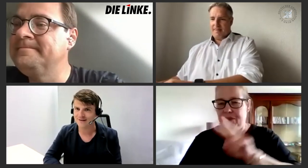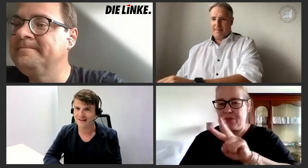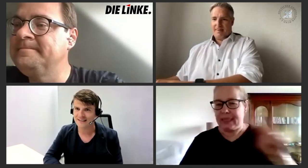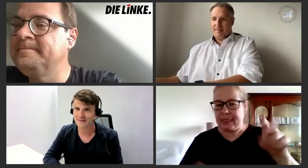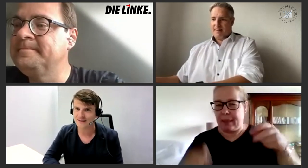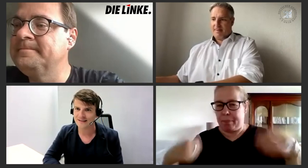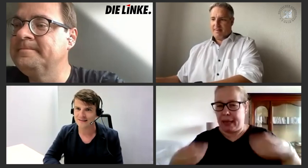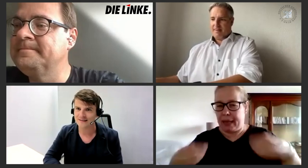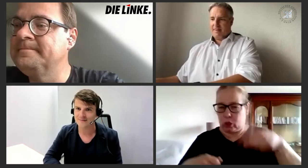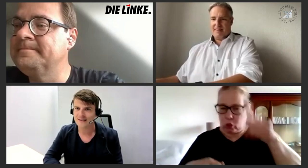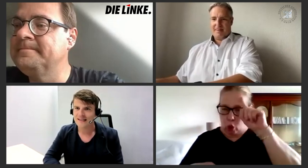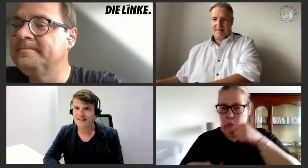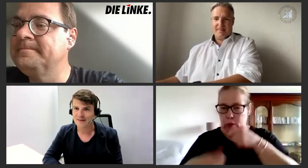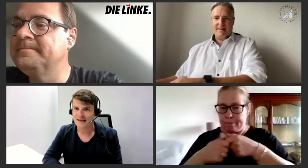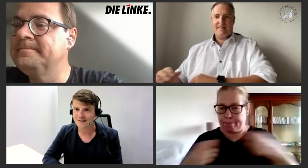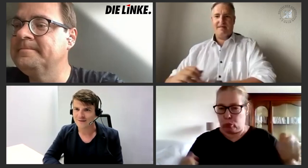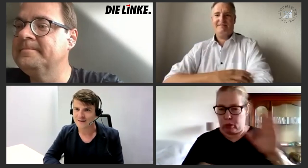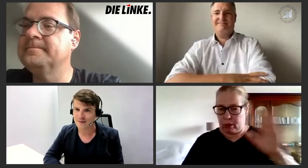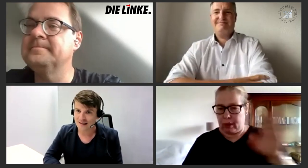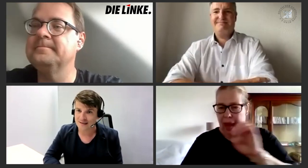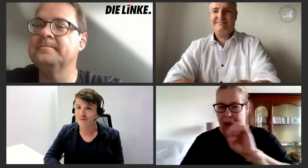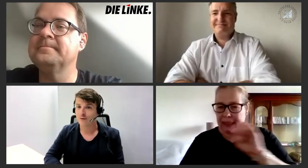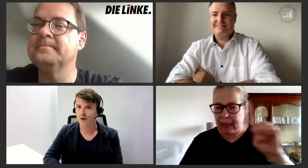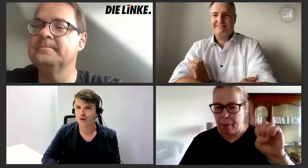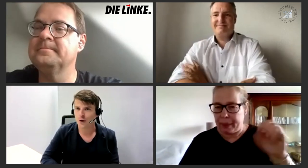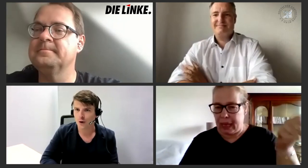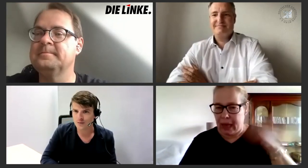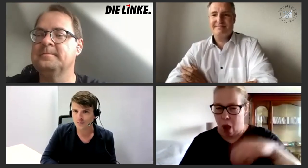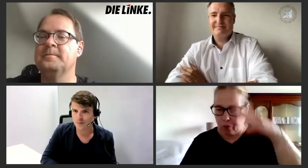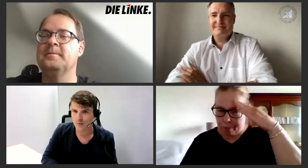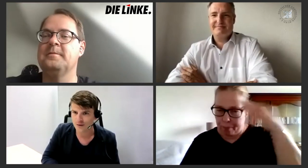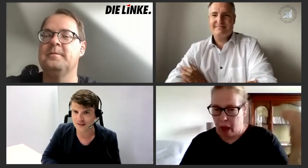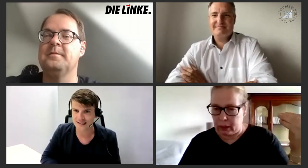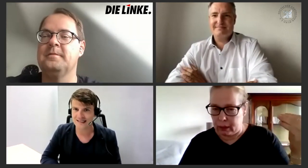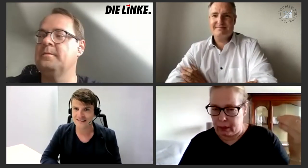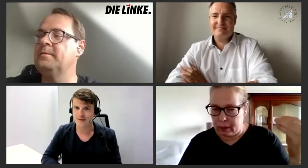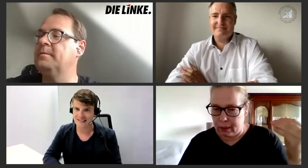kurz vorstellen darf, wer ich bin. Ich bin die erste Vizepräsidentin vom Deutschen Gehörlosen-Bund,